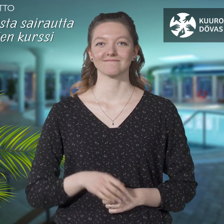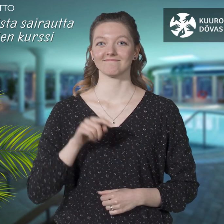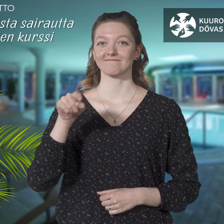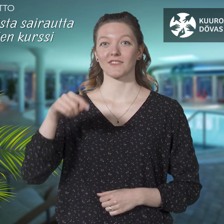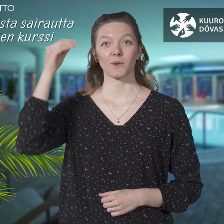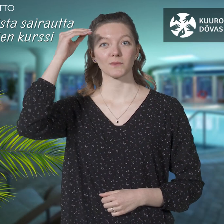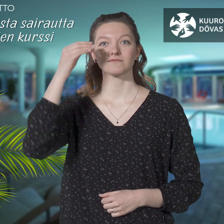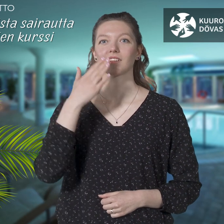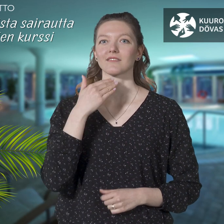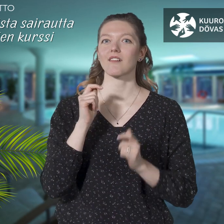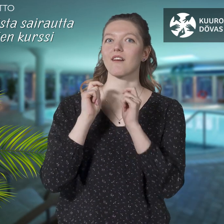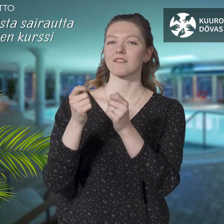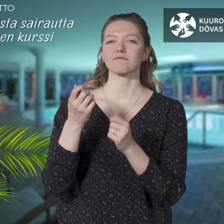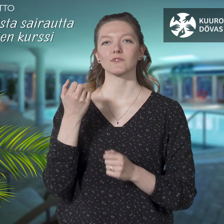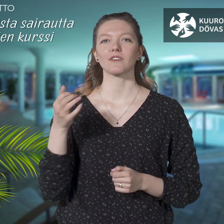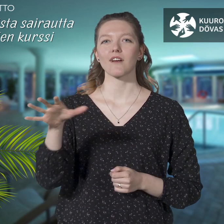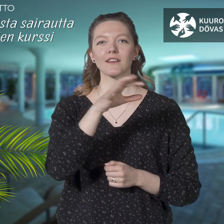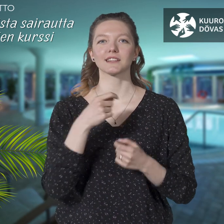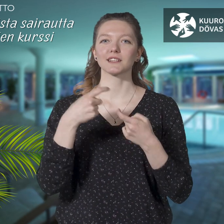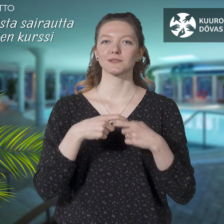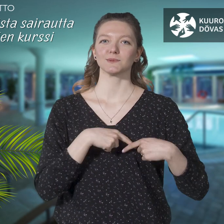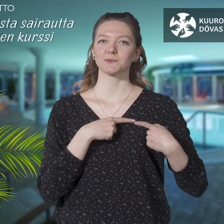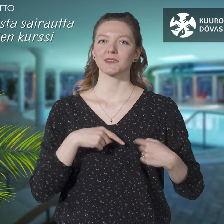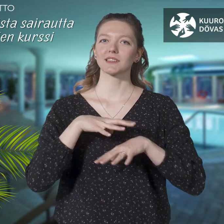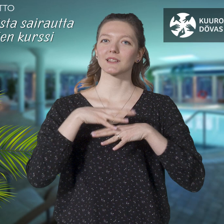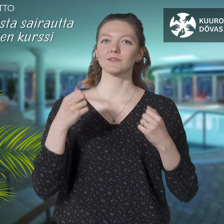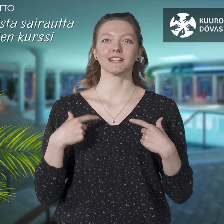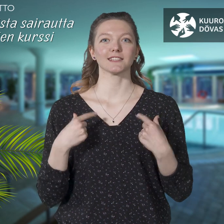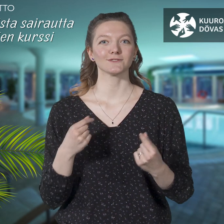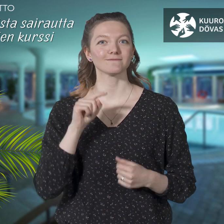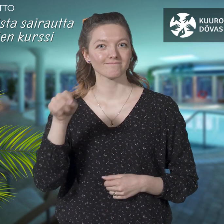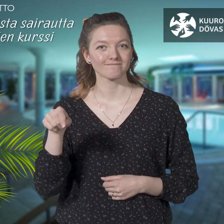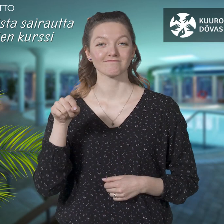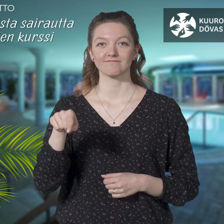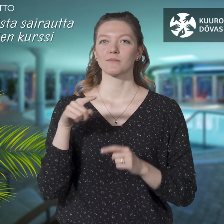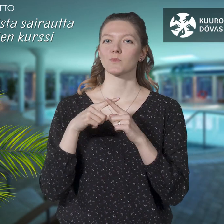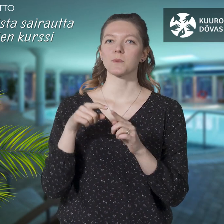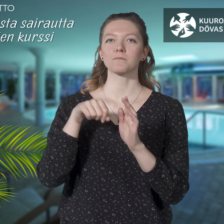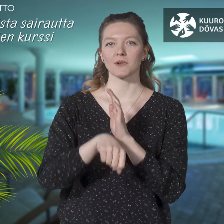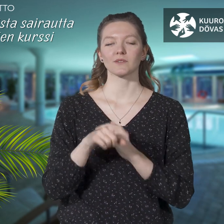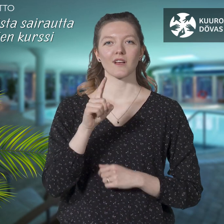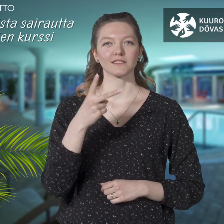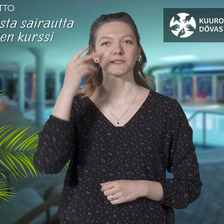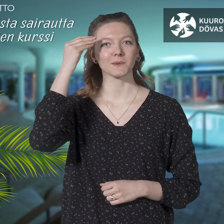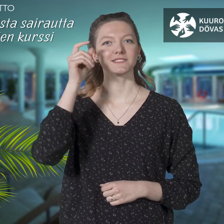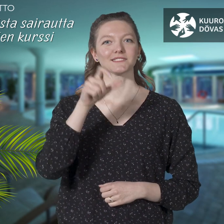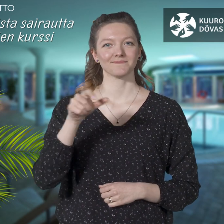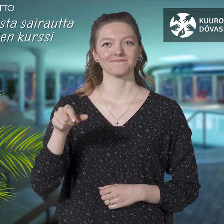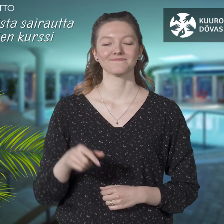Kurssille voivat hakea kaikki sydänterveydestä kiinnostuneet, - ja mukaan mahtuu 12 kurssilaista.